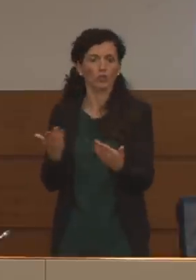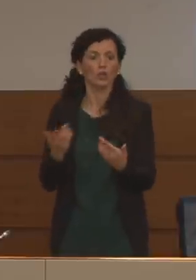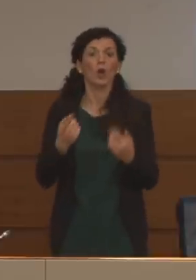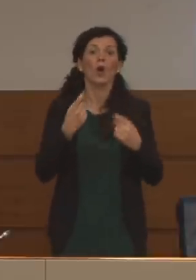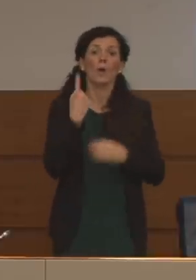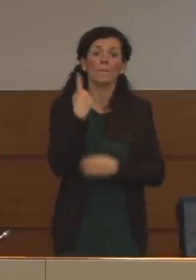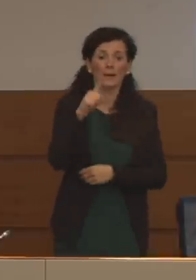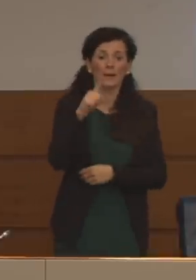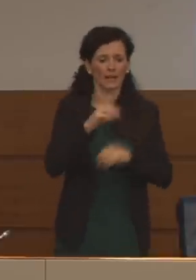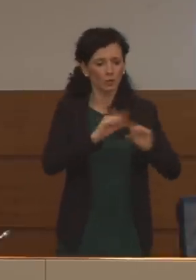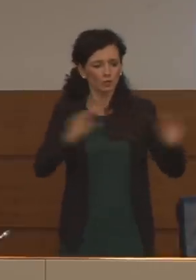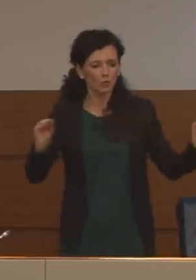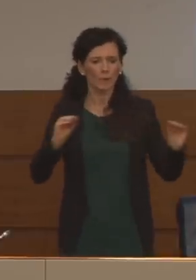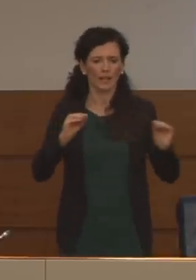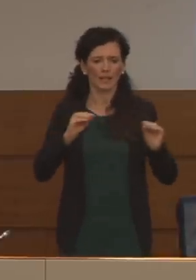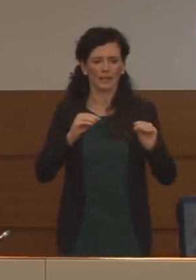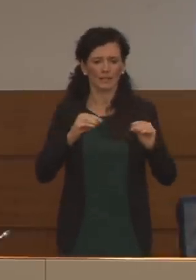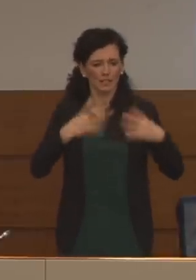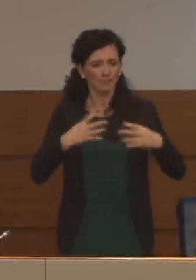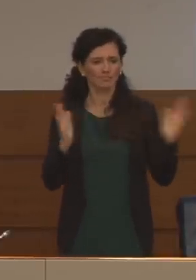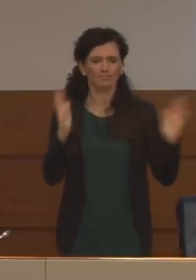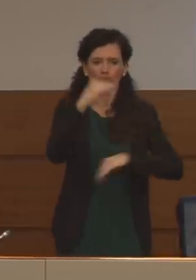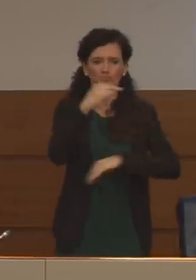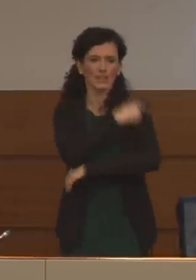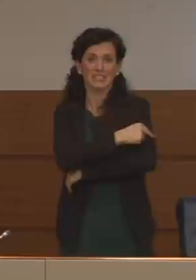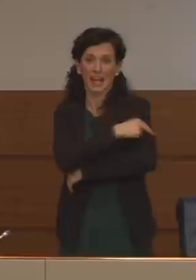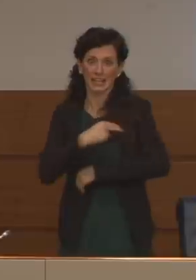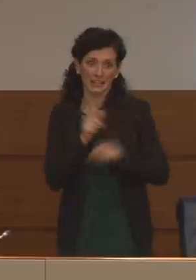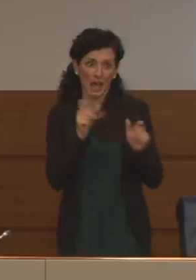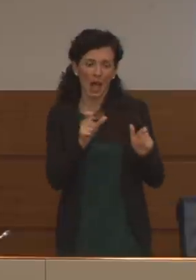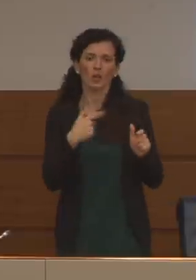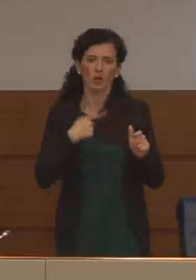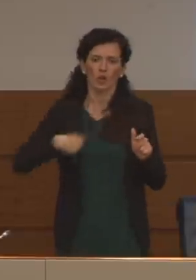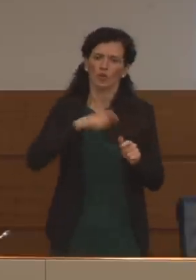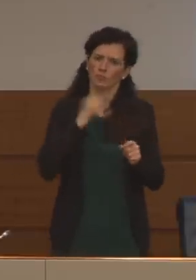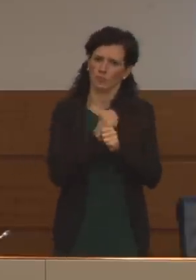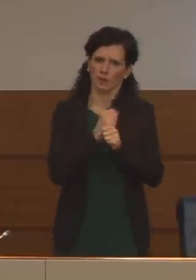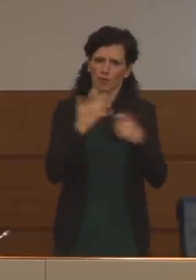fornire alla regione Lombardia e alle altre regioni quelle che sono le